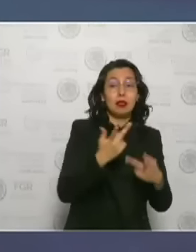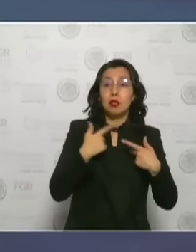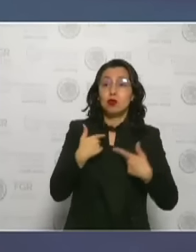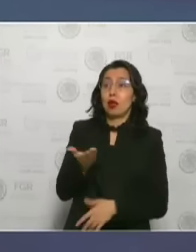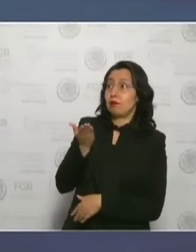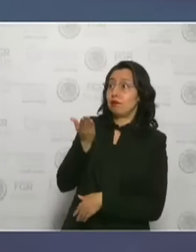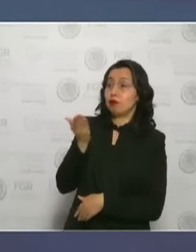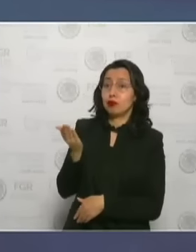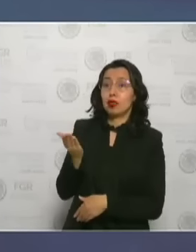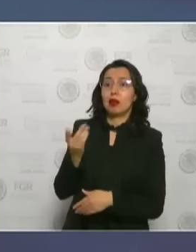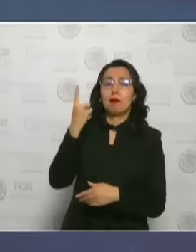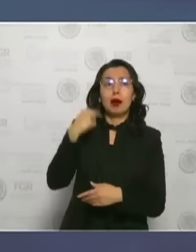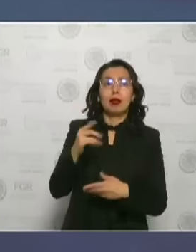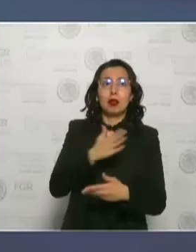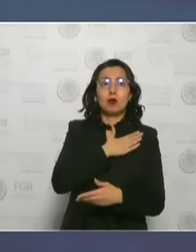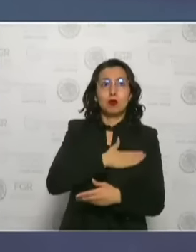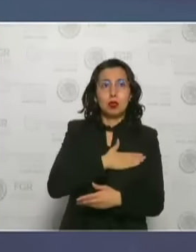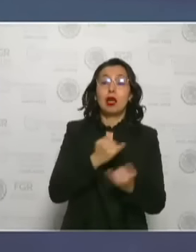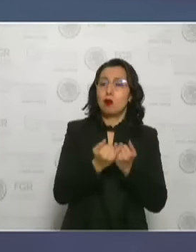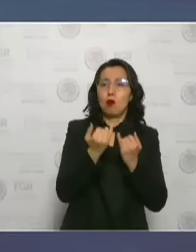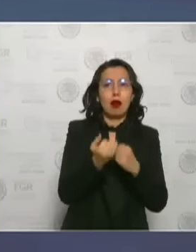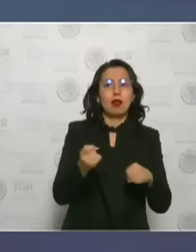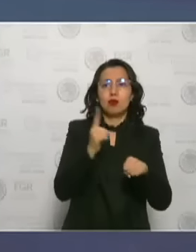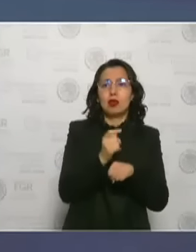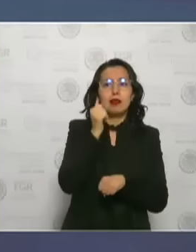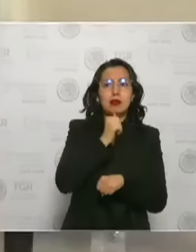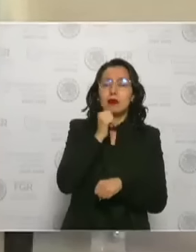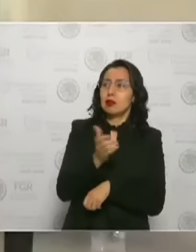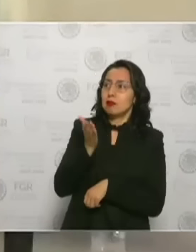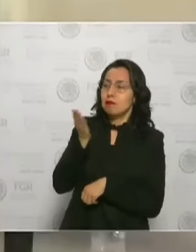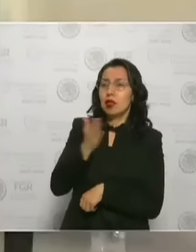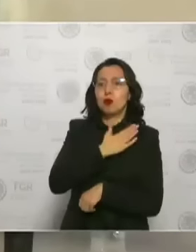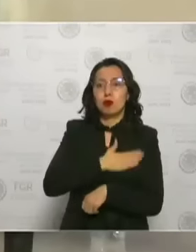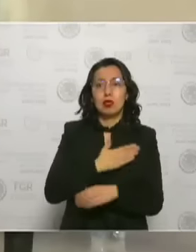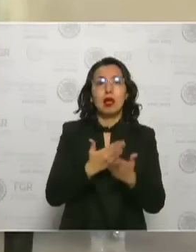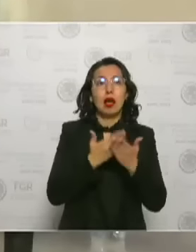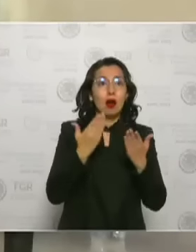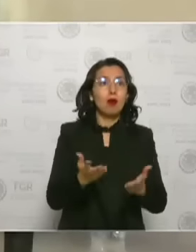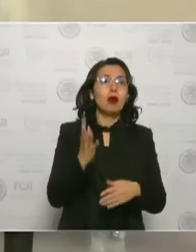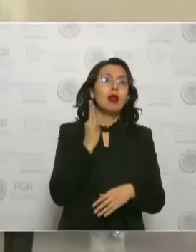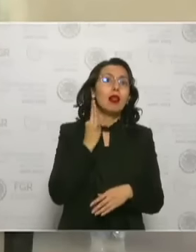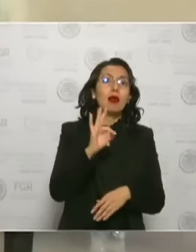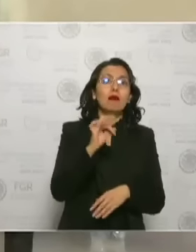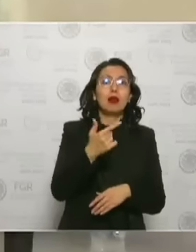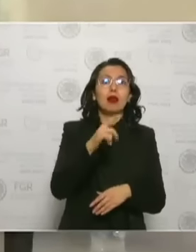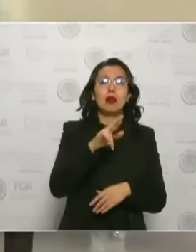sus familias y la demanda de la sociedad. La fiscalía requiere un trabajo minucioso